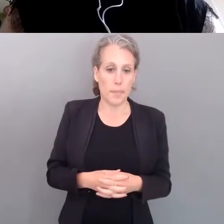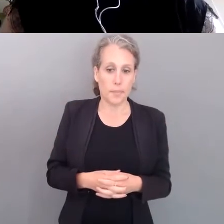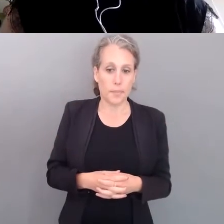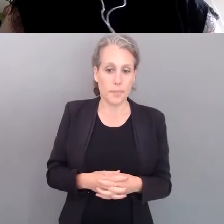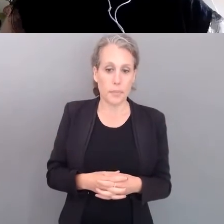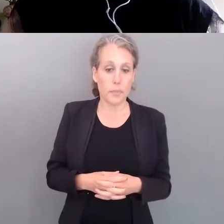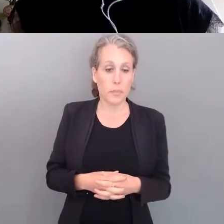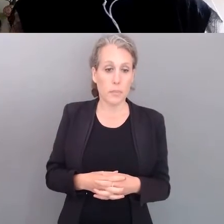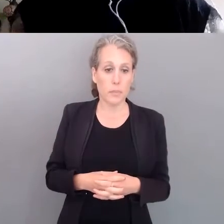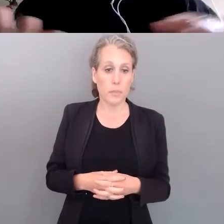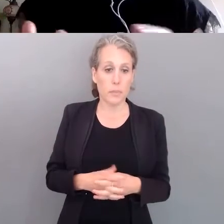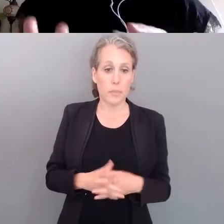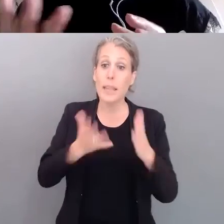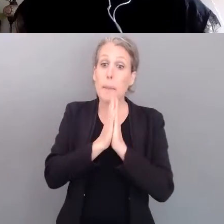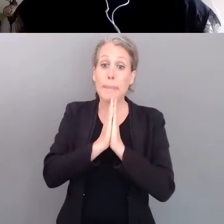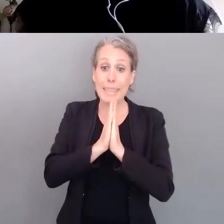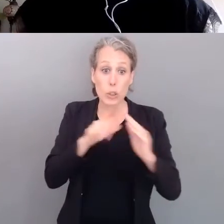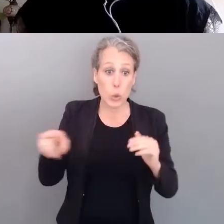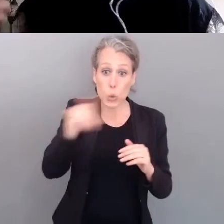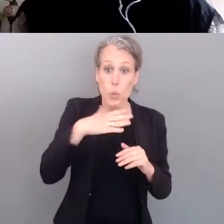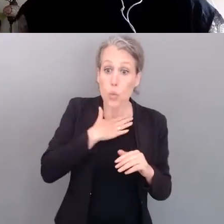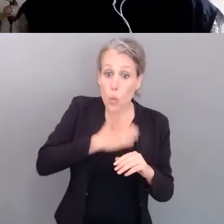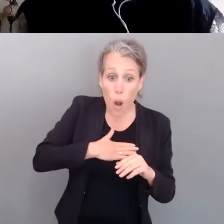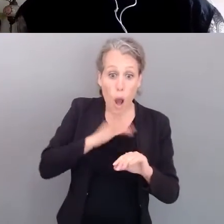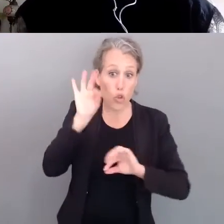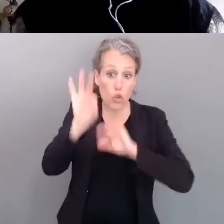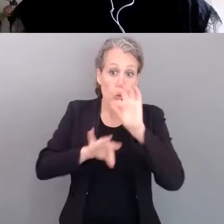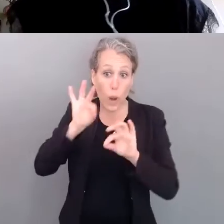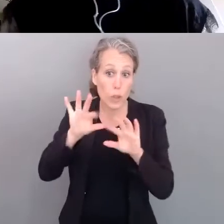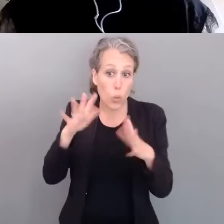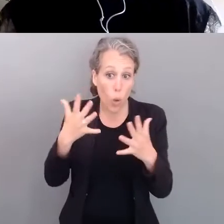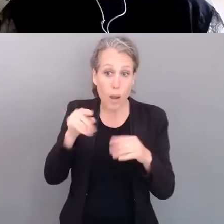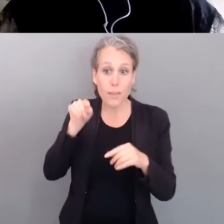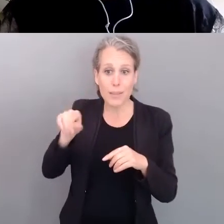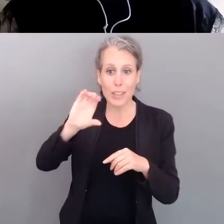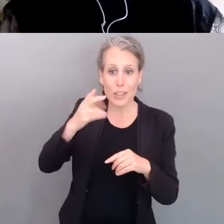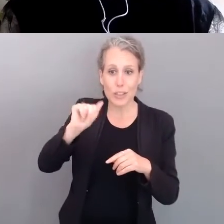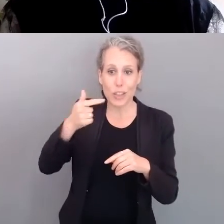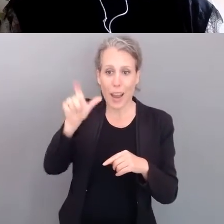No usamos ninguna presentación de PowerPoint ni ningún material visual y, durante todo el